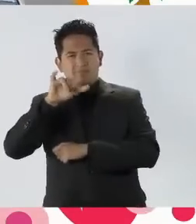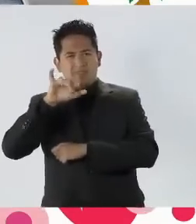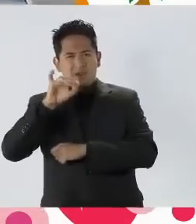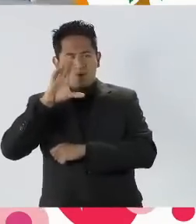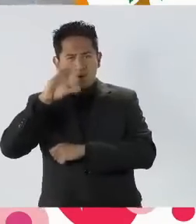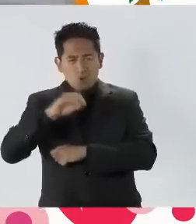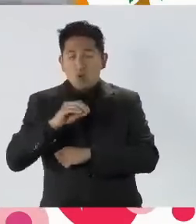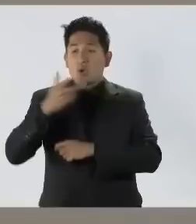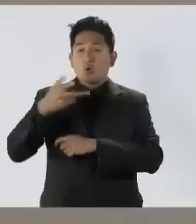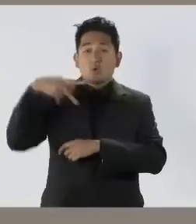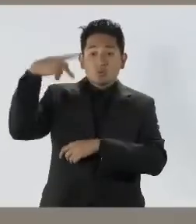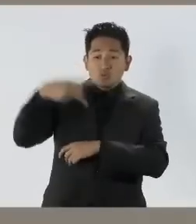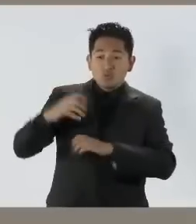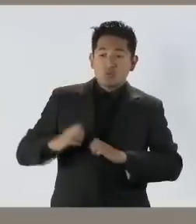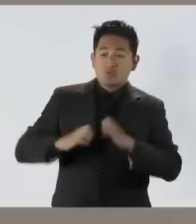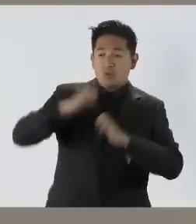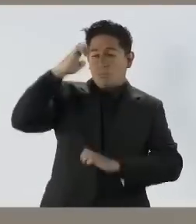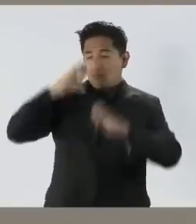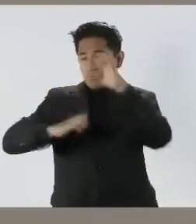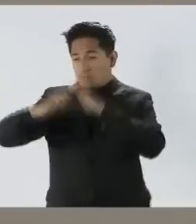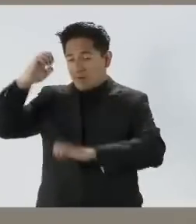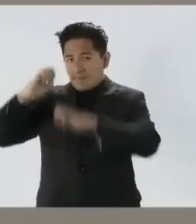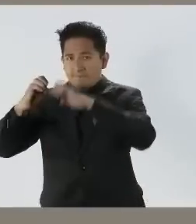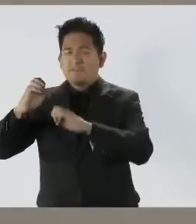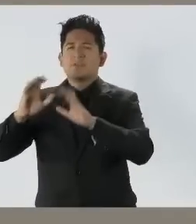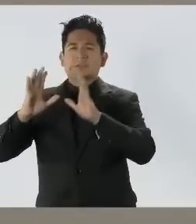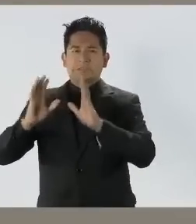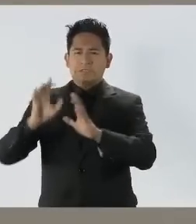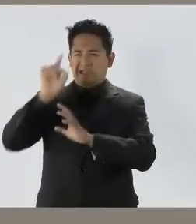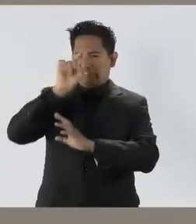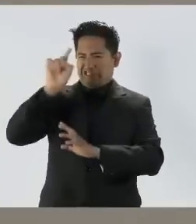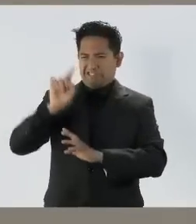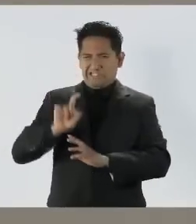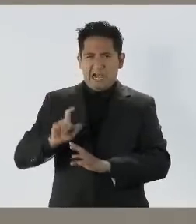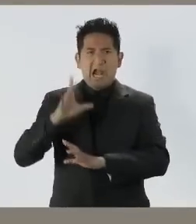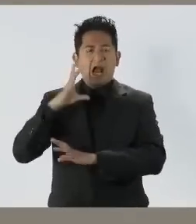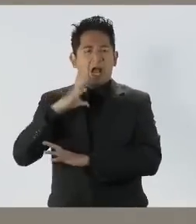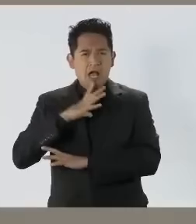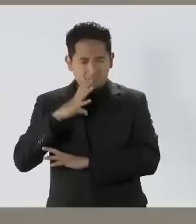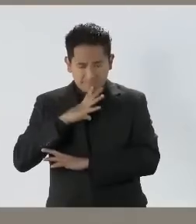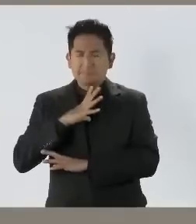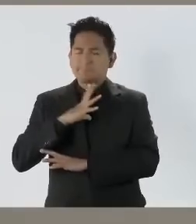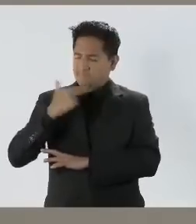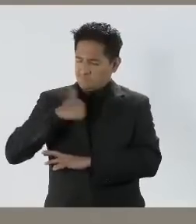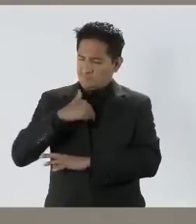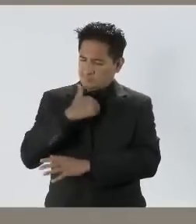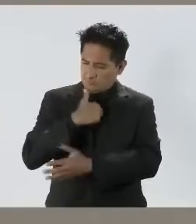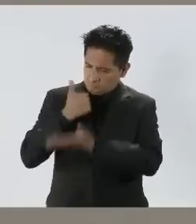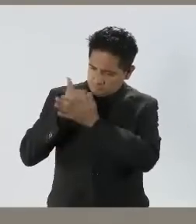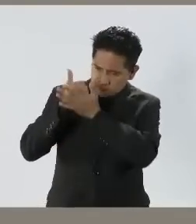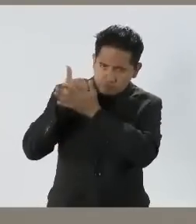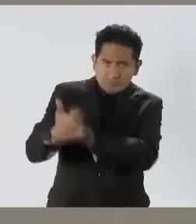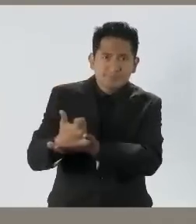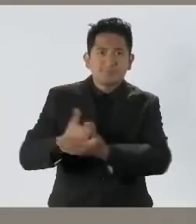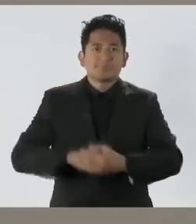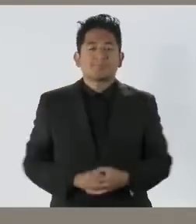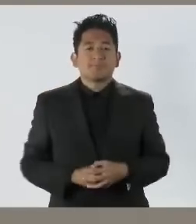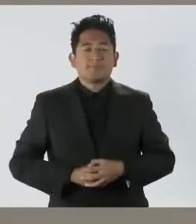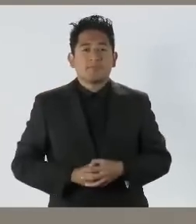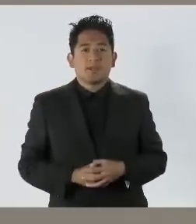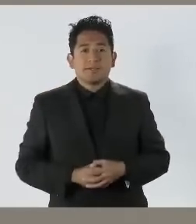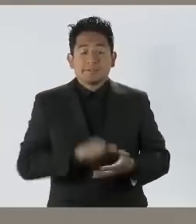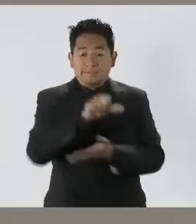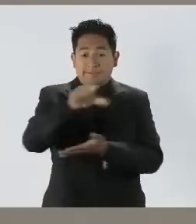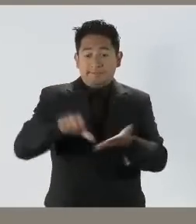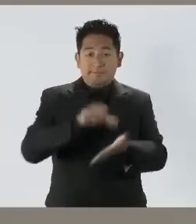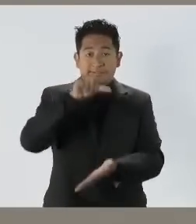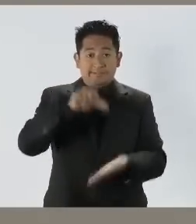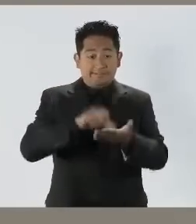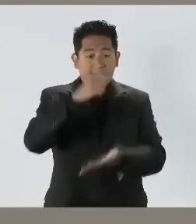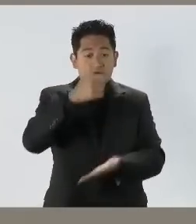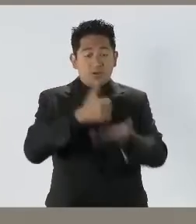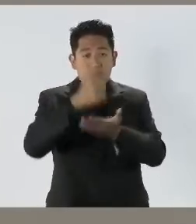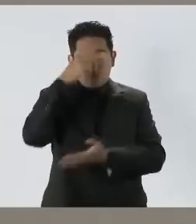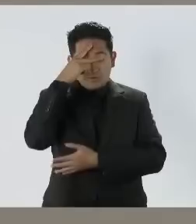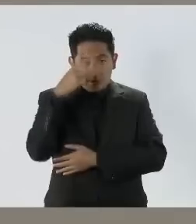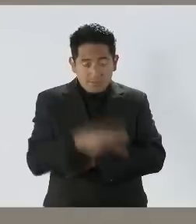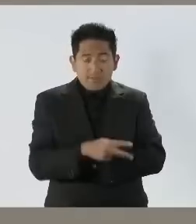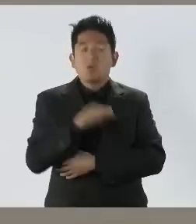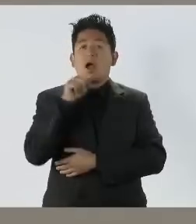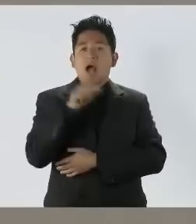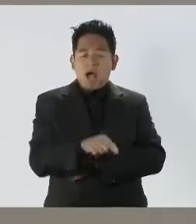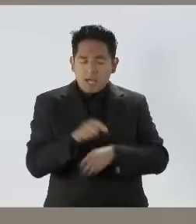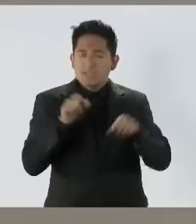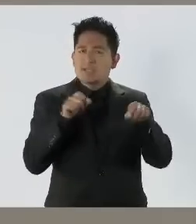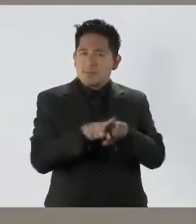problemas el centro histórico también será prioridad para vivienda y también será